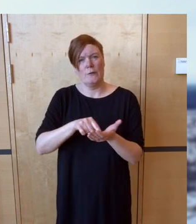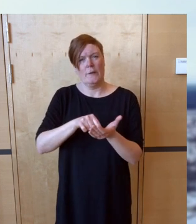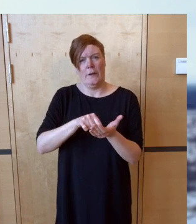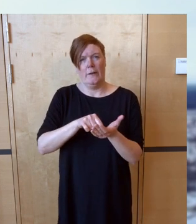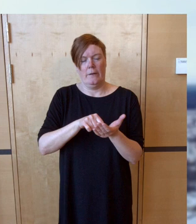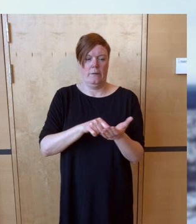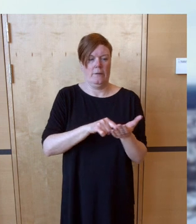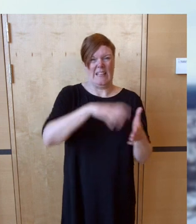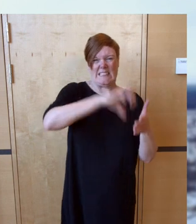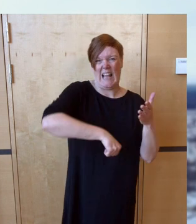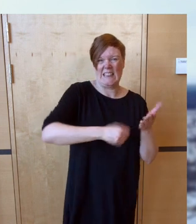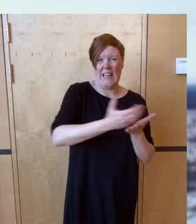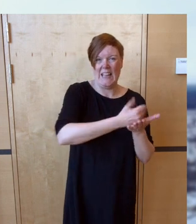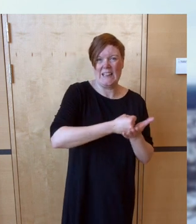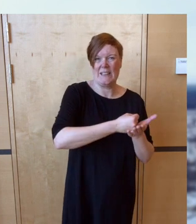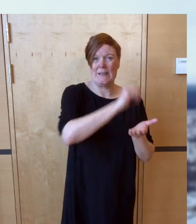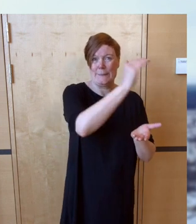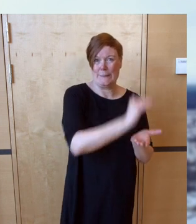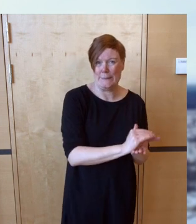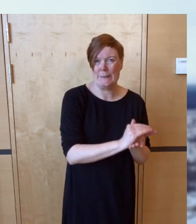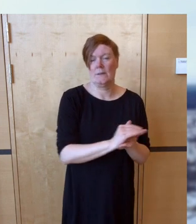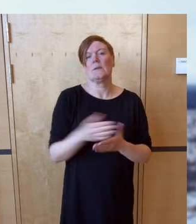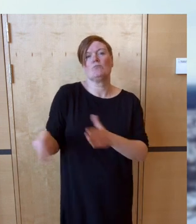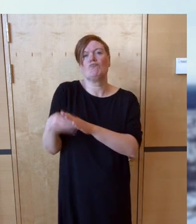Skatteintäkterna som det har varit för här för oss i Skellefteå